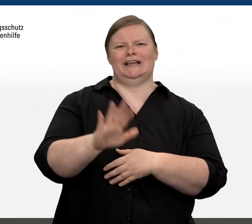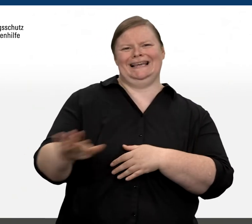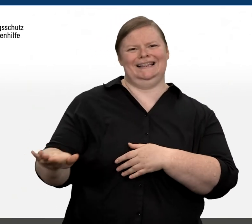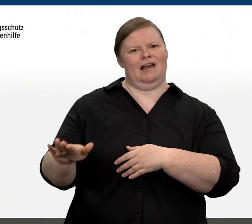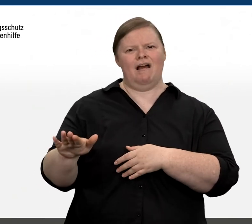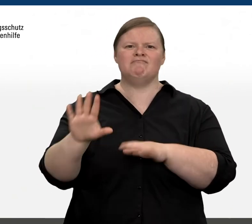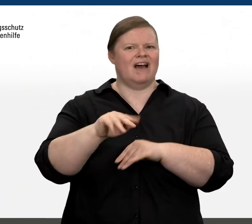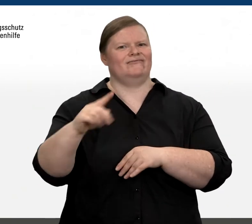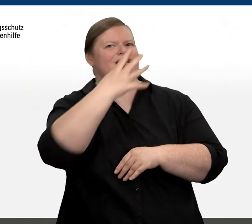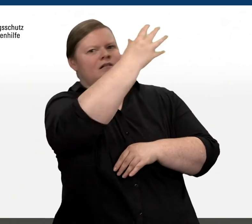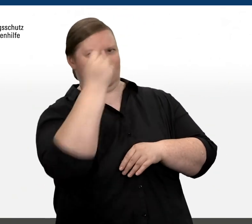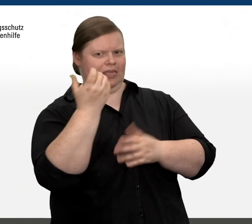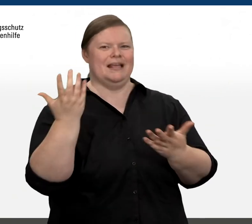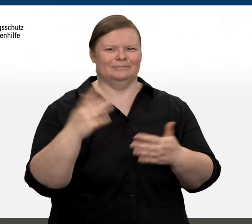am besten hoch hängen oder abschließen.